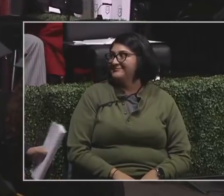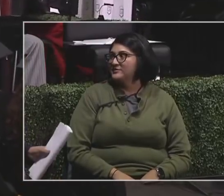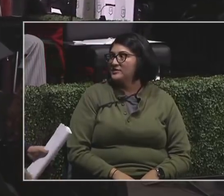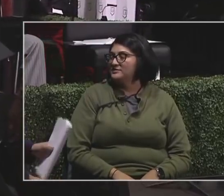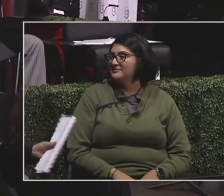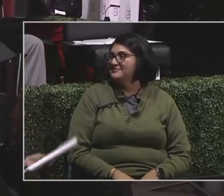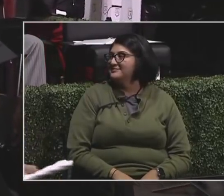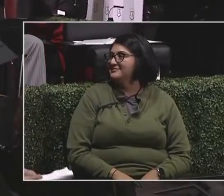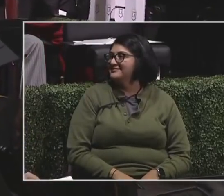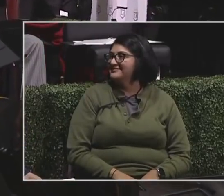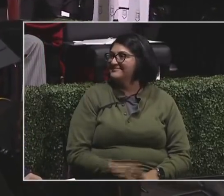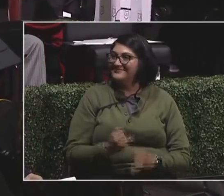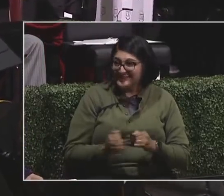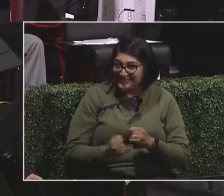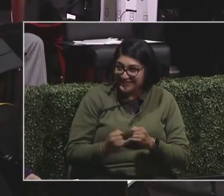WILL NOW BE PRESENTED ON STAGE.